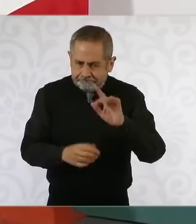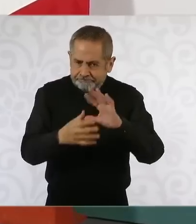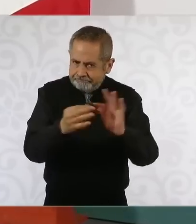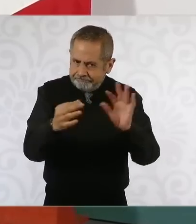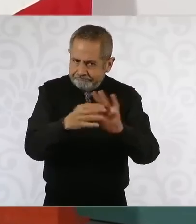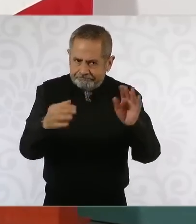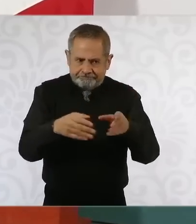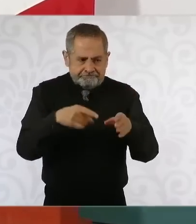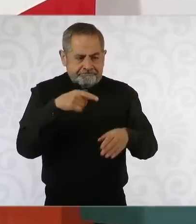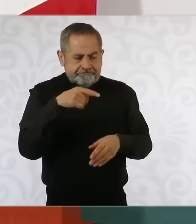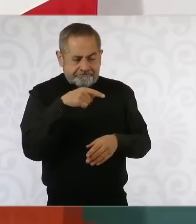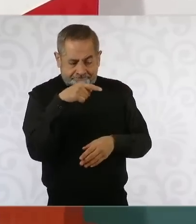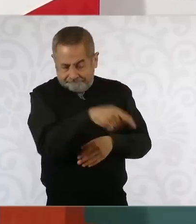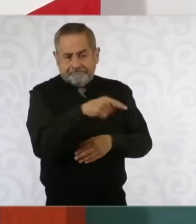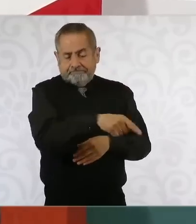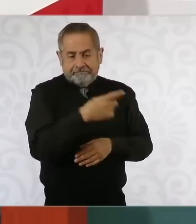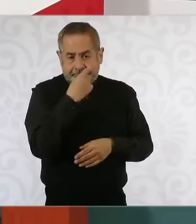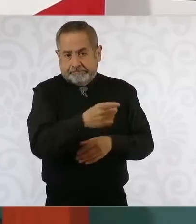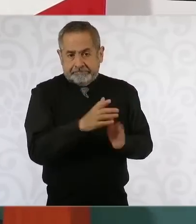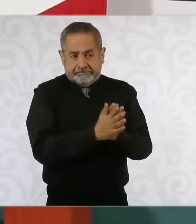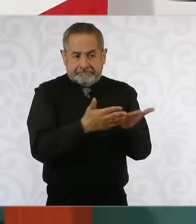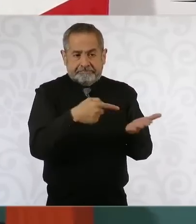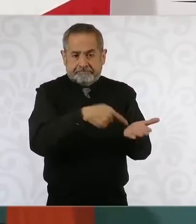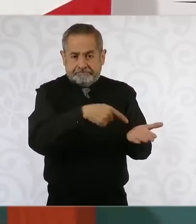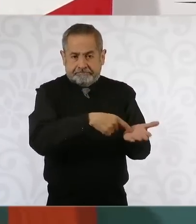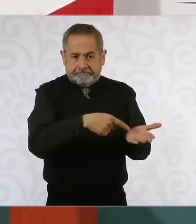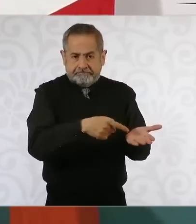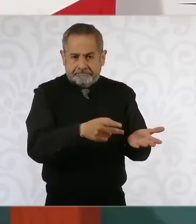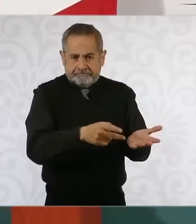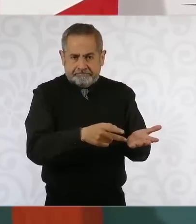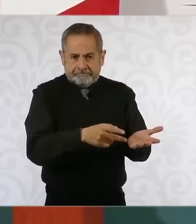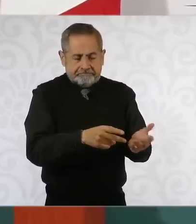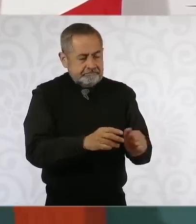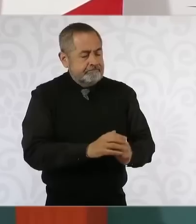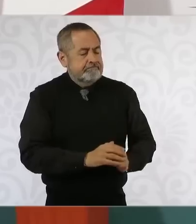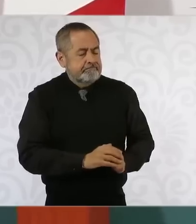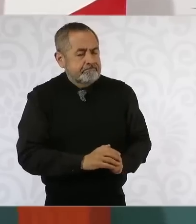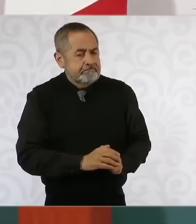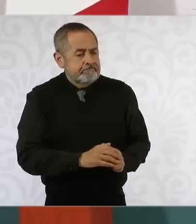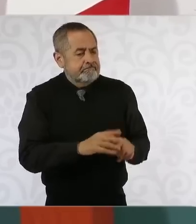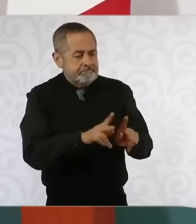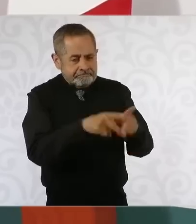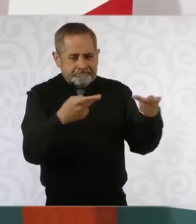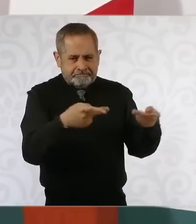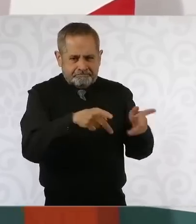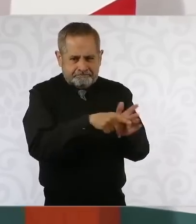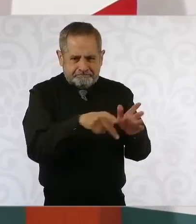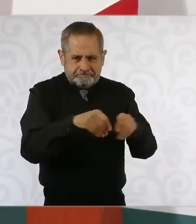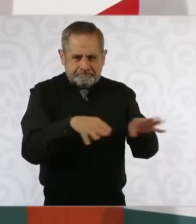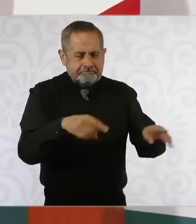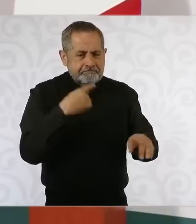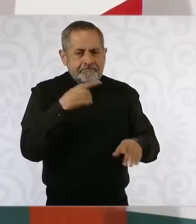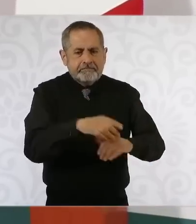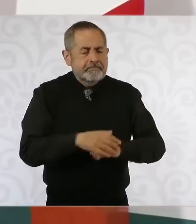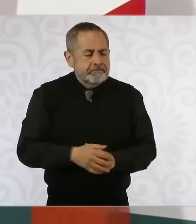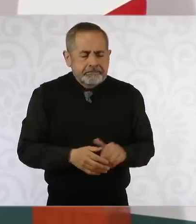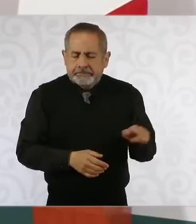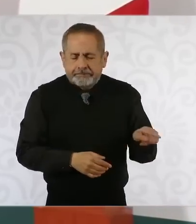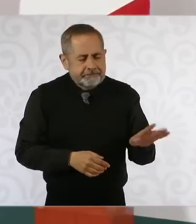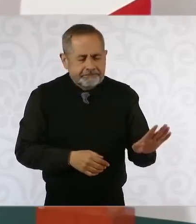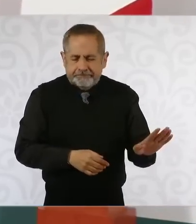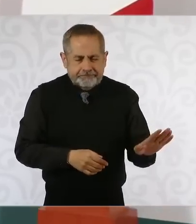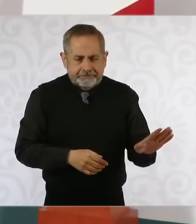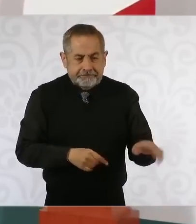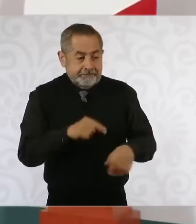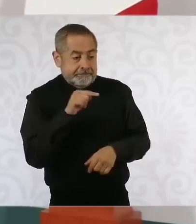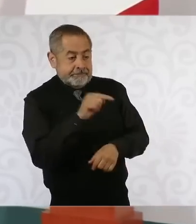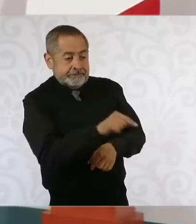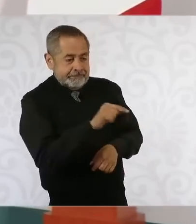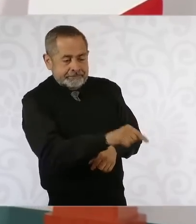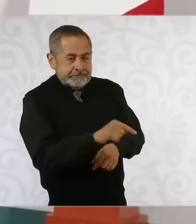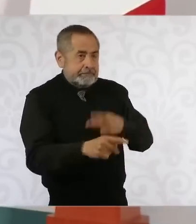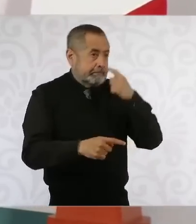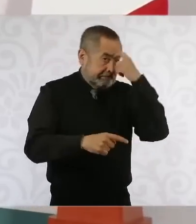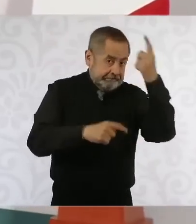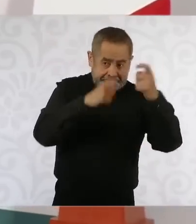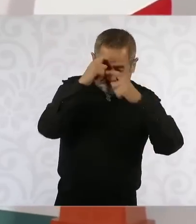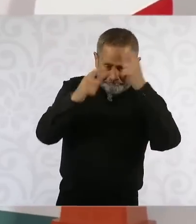de Cómo se producen estos artículos a partir de información que no es